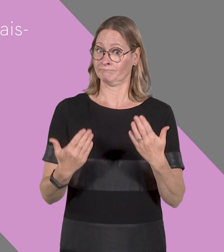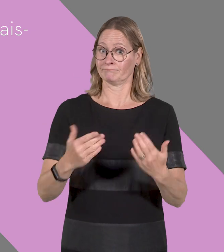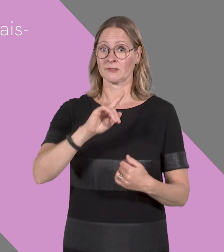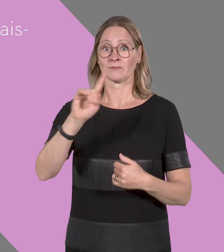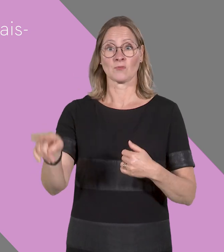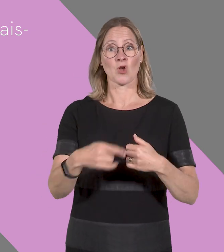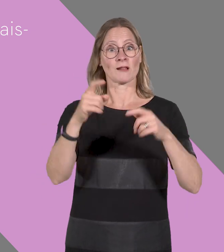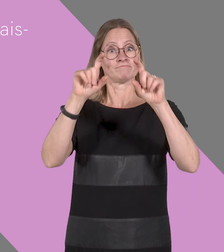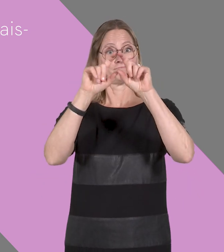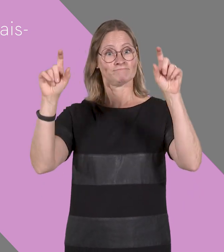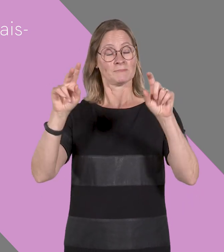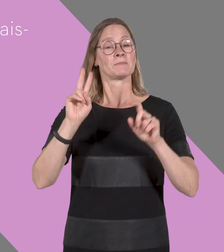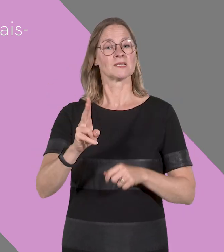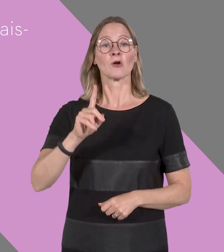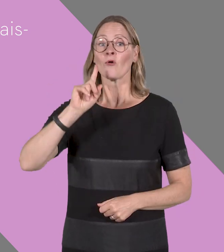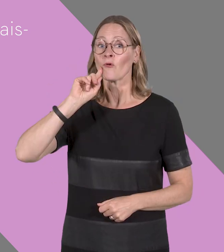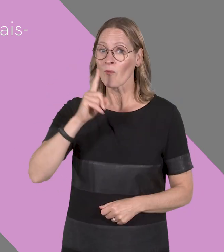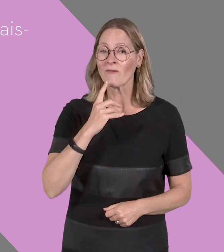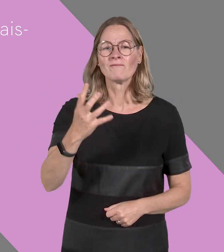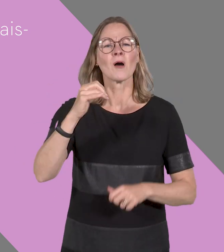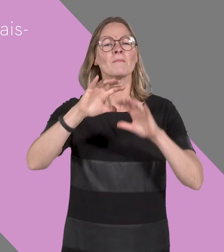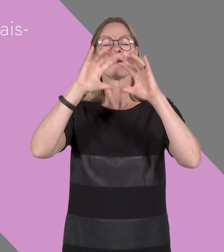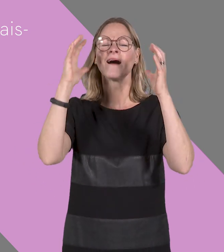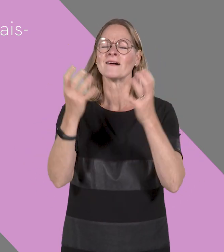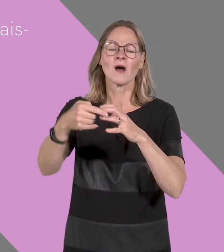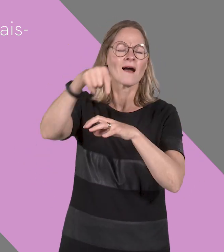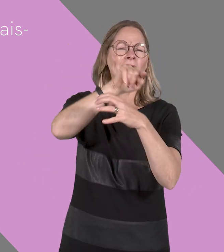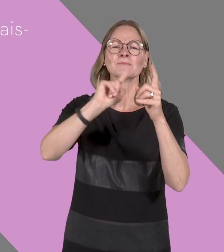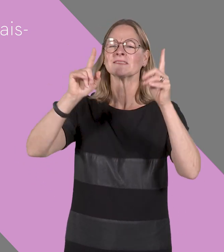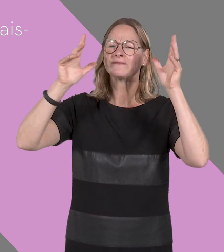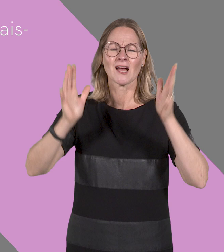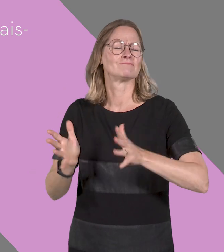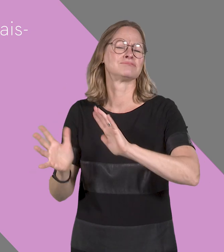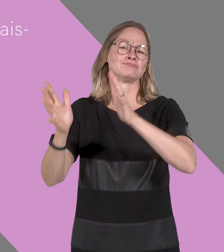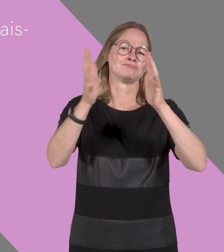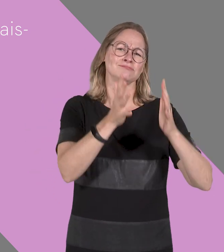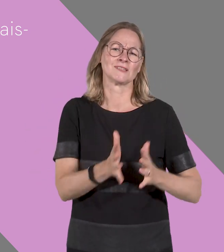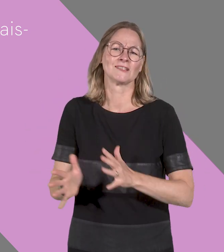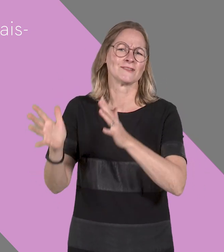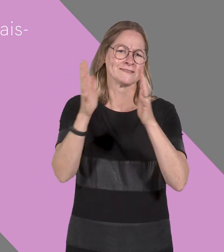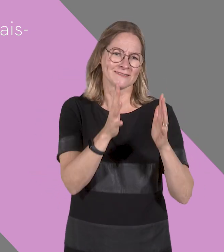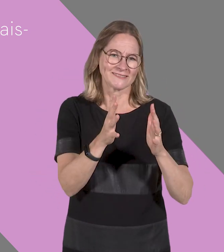Tämän vuoden teemana on ”maailma, jossa kuurot voivat viittoa missä tahansa!”